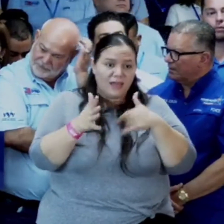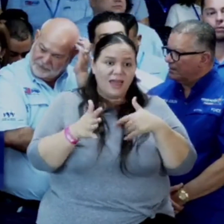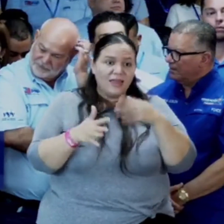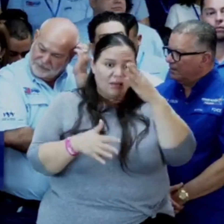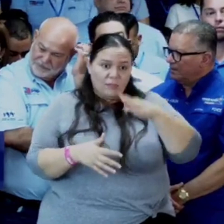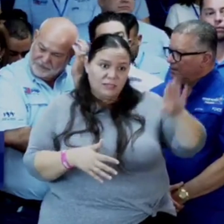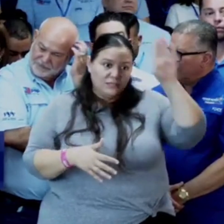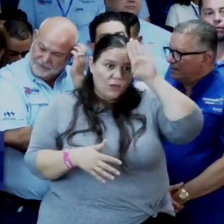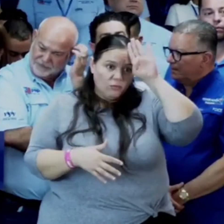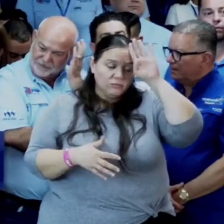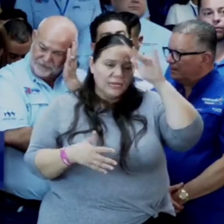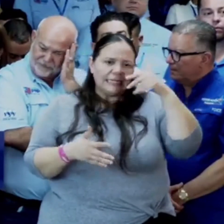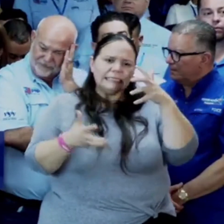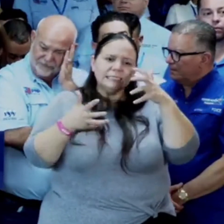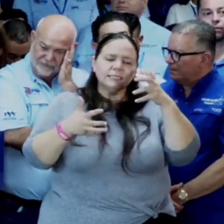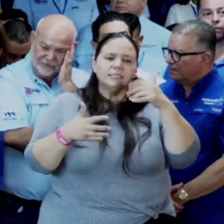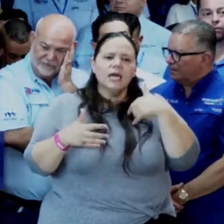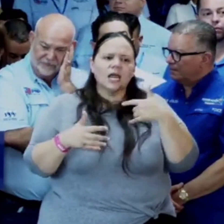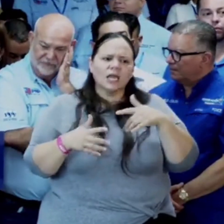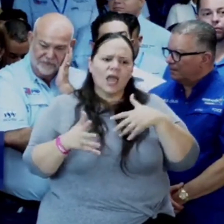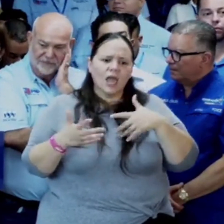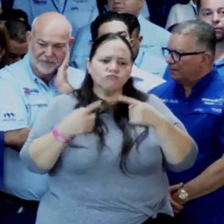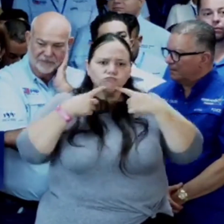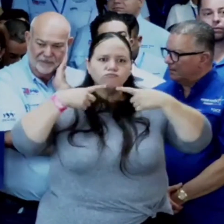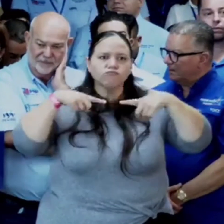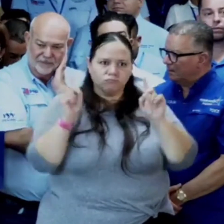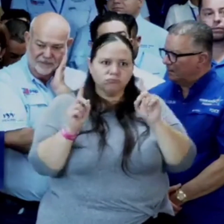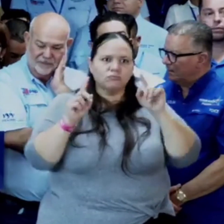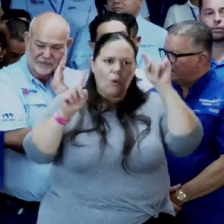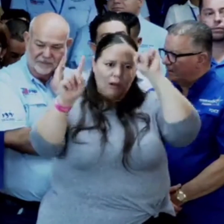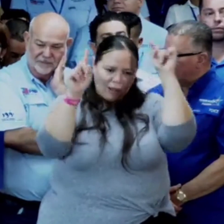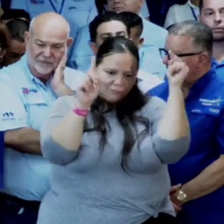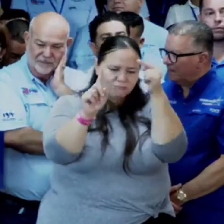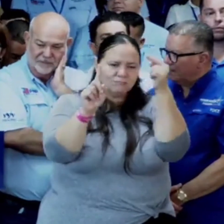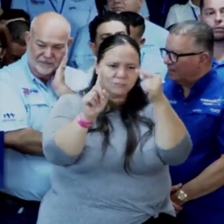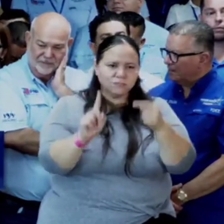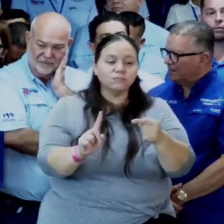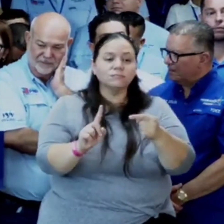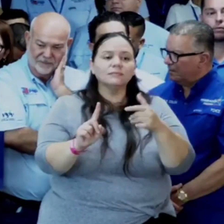den la oportunidad que yo los voy a respetar como populares pero voy a cumplirles eh lo que queremos